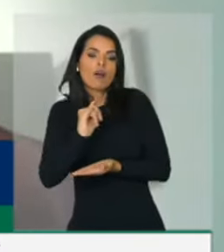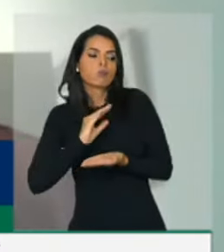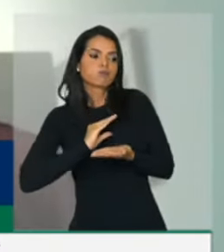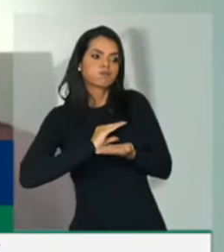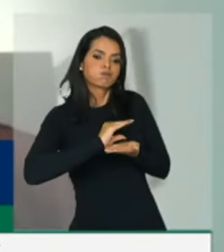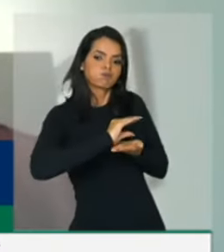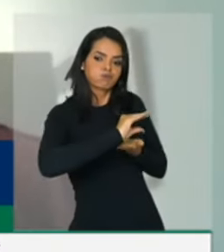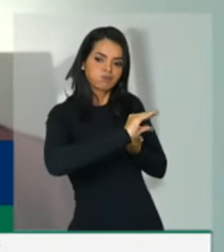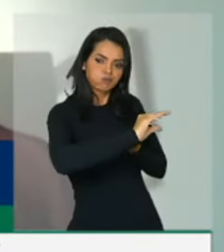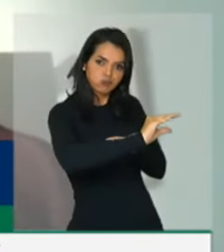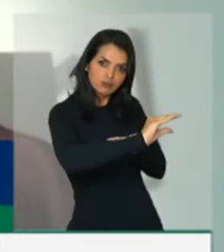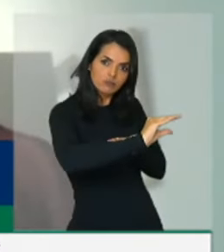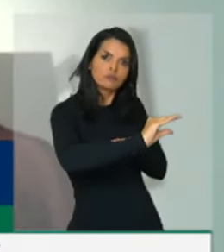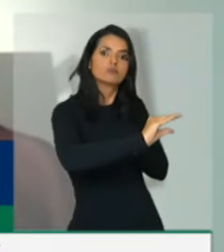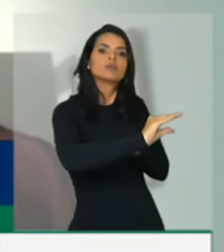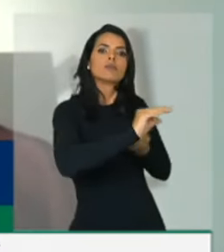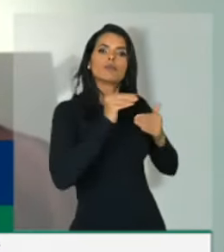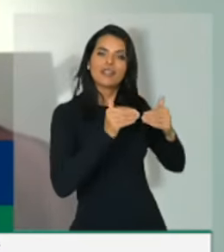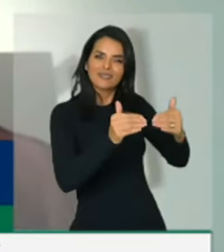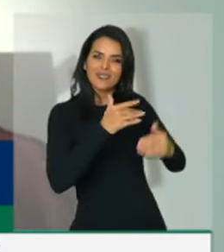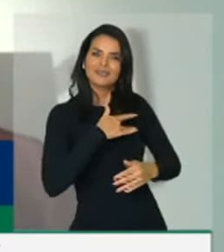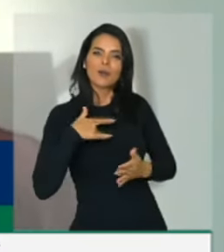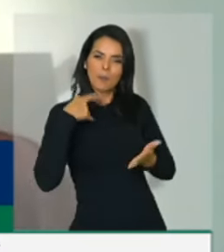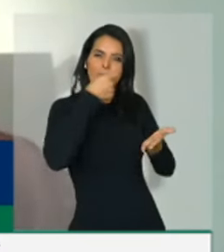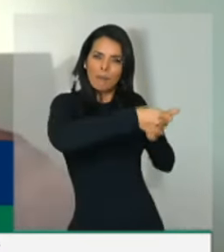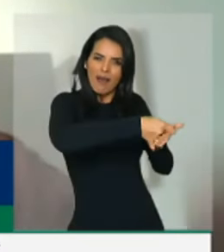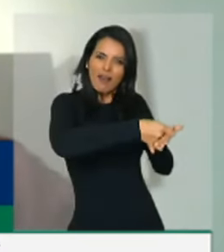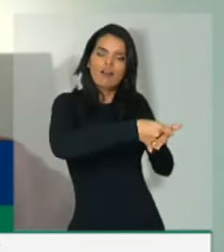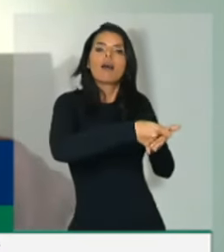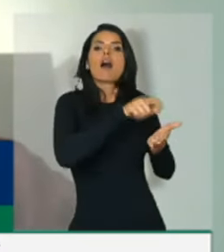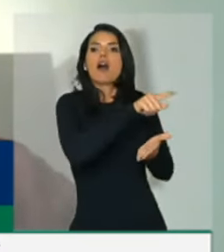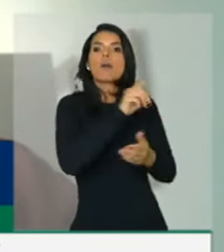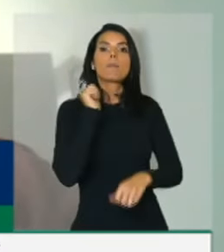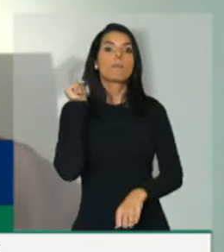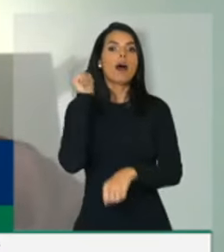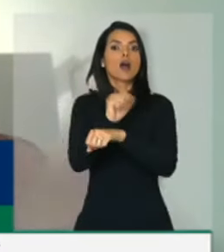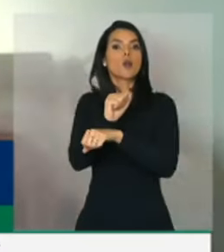RECEBENDO O VALOR INCENTIVO DO MINISTÉRIO DA SAÚDE HOJE OU QUE PAROU DE OFERTAR ISSO, EM